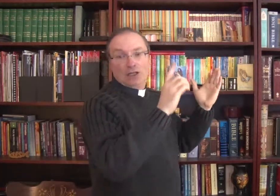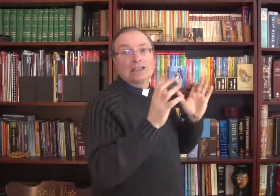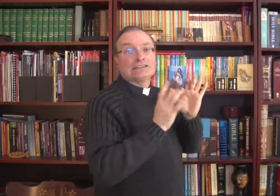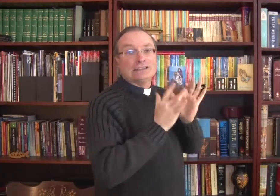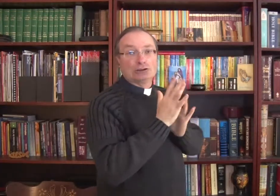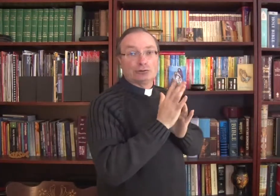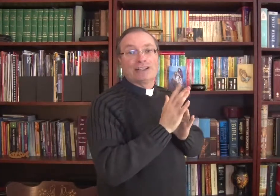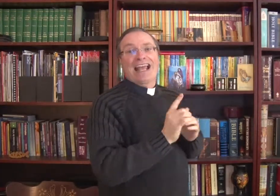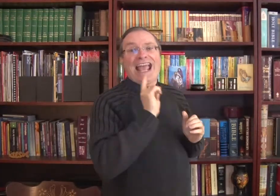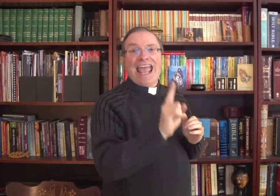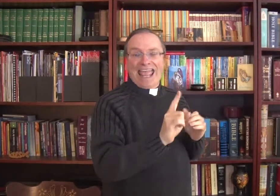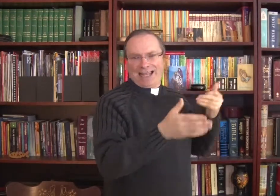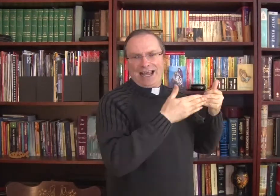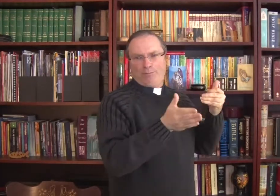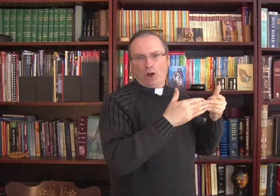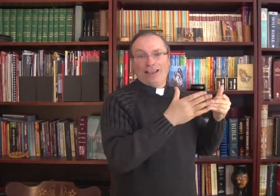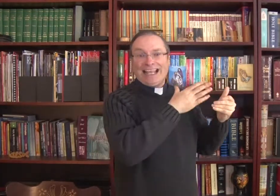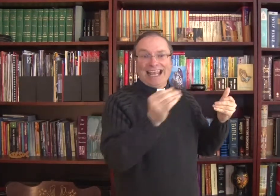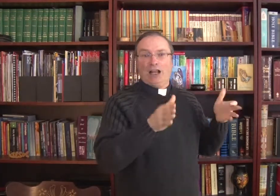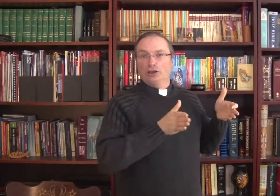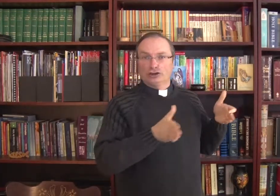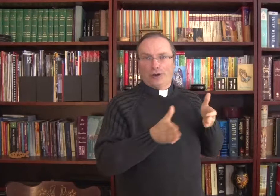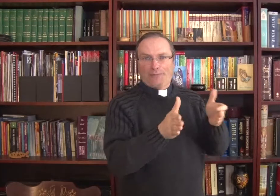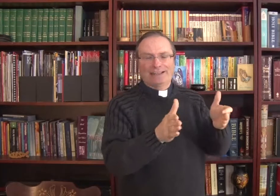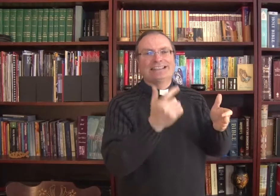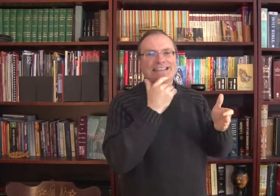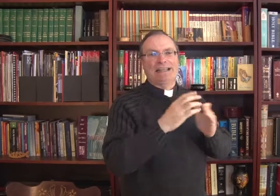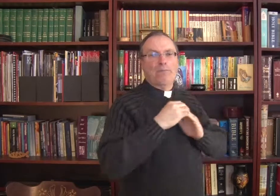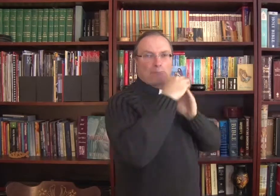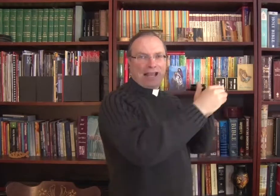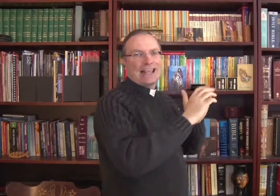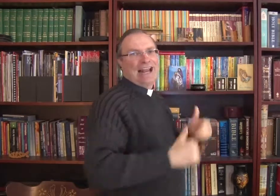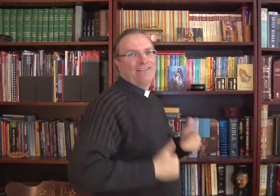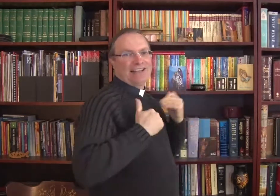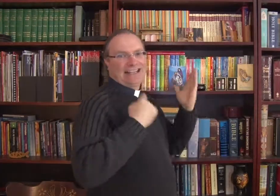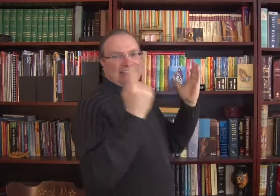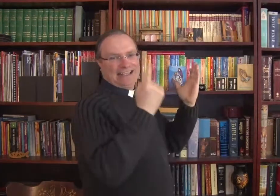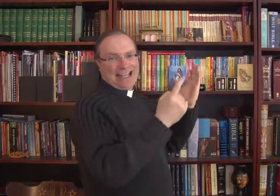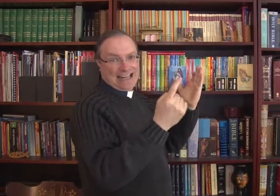Jésus est la porte et le chemin qui mène à la vie éternelle.